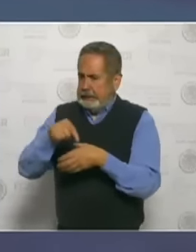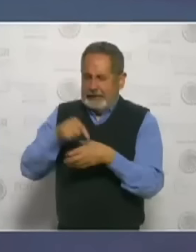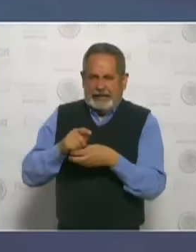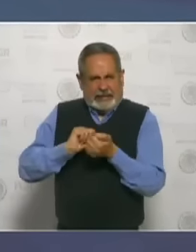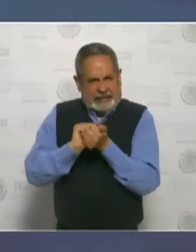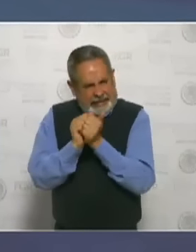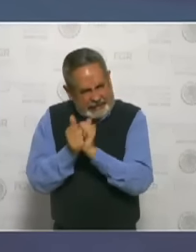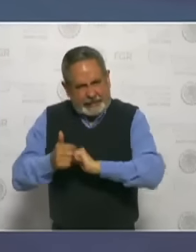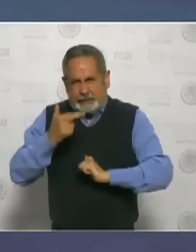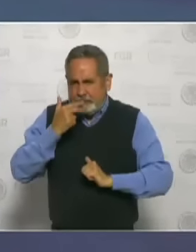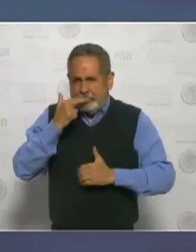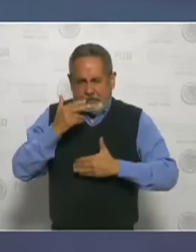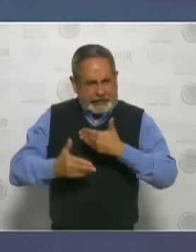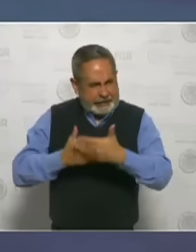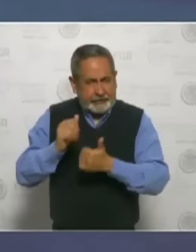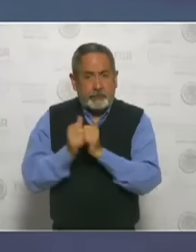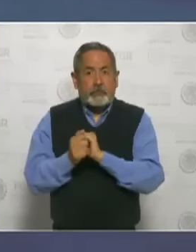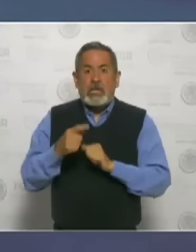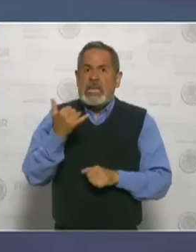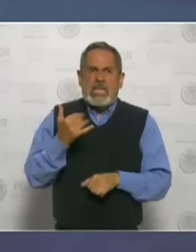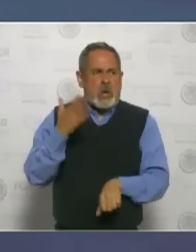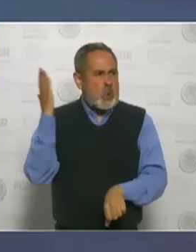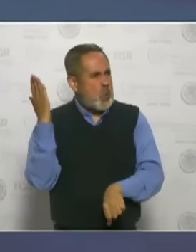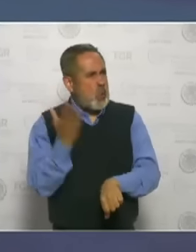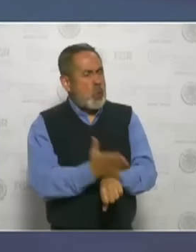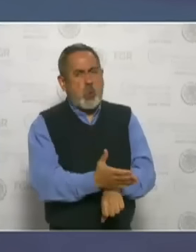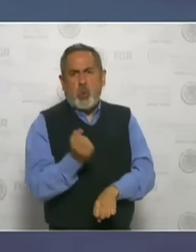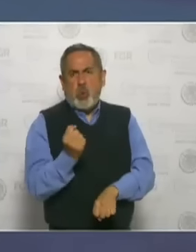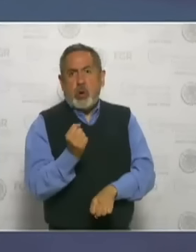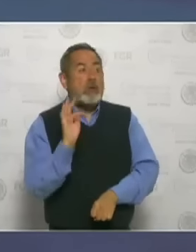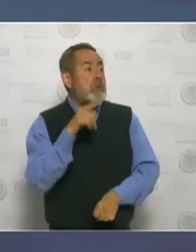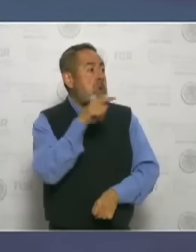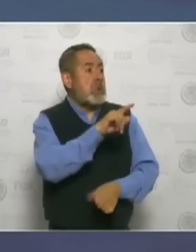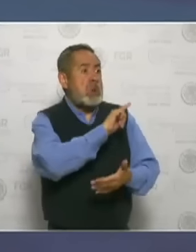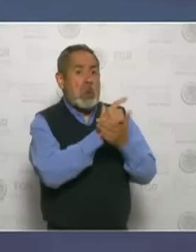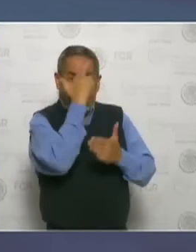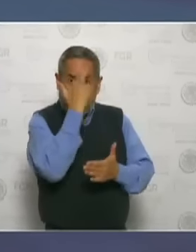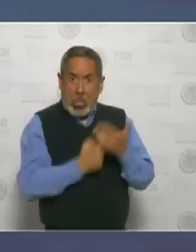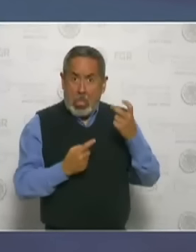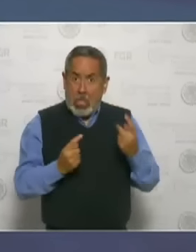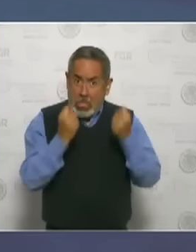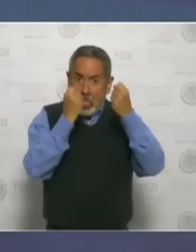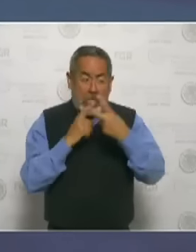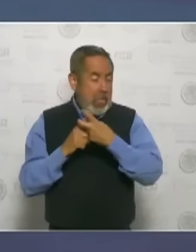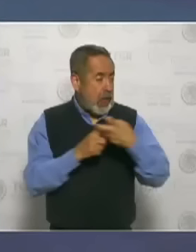robustecer la acción penal frente a quienes cometen estos delitos y hacer uso de herramientas